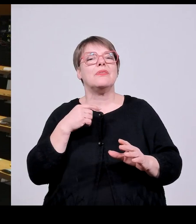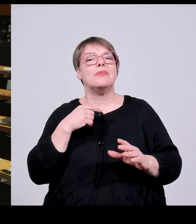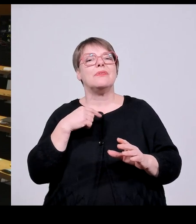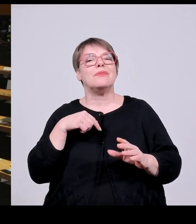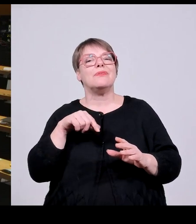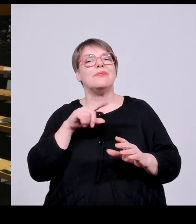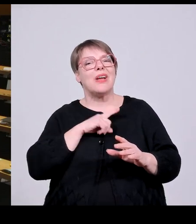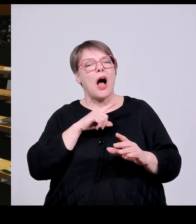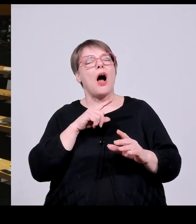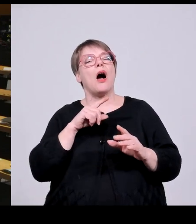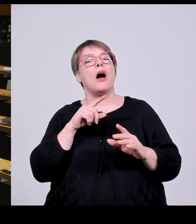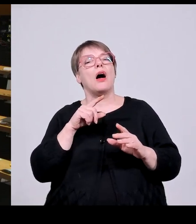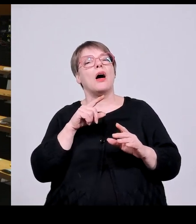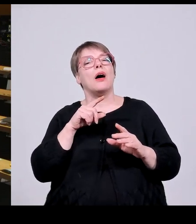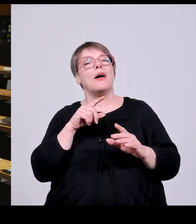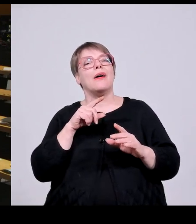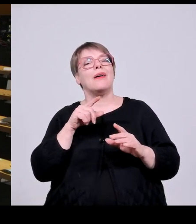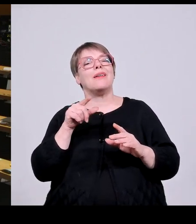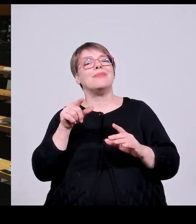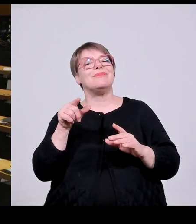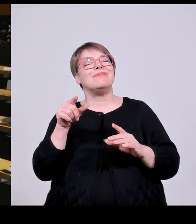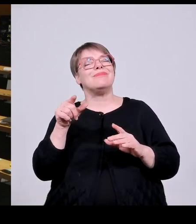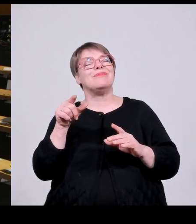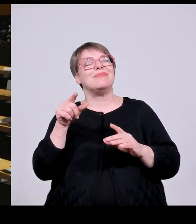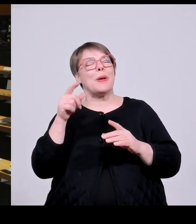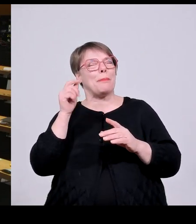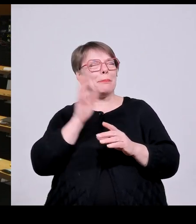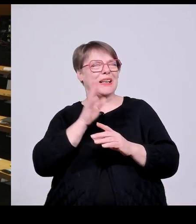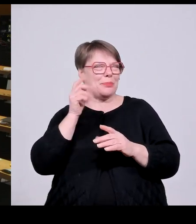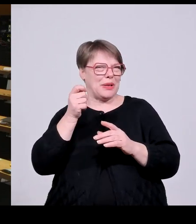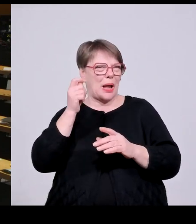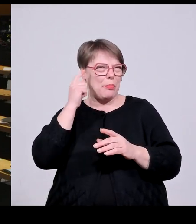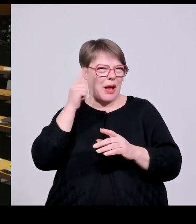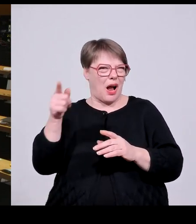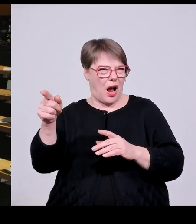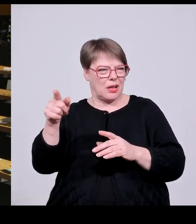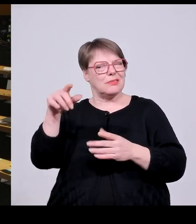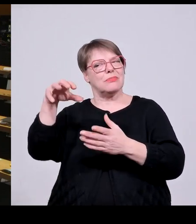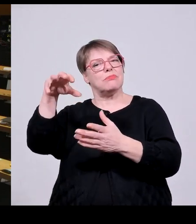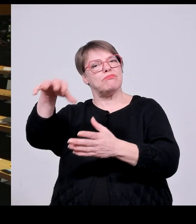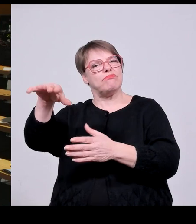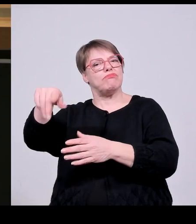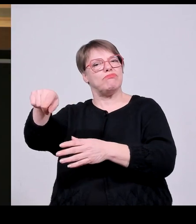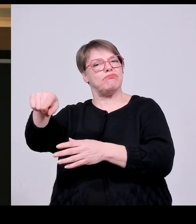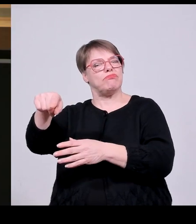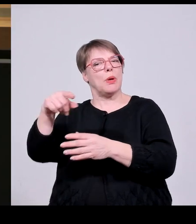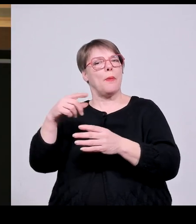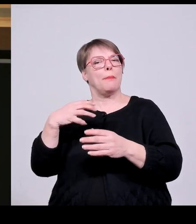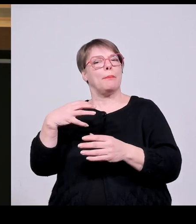niemanden in dieser Stadt mit Wohnraum versorgt, ein neuer Job besorgt werden soll. Wir haben mittlerweile